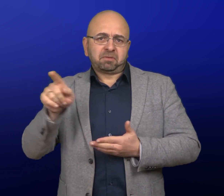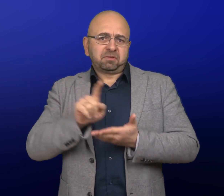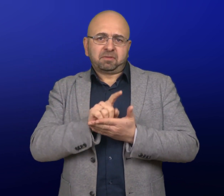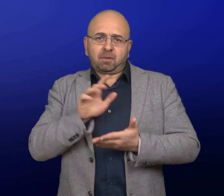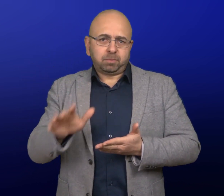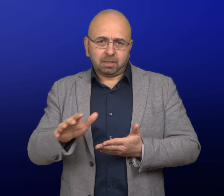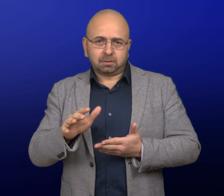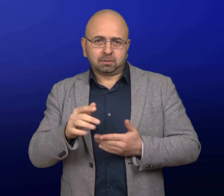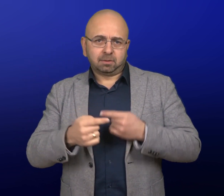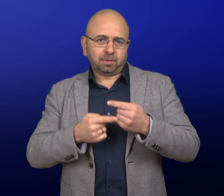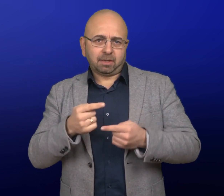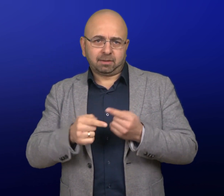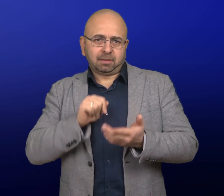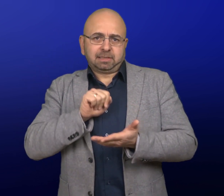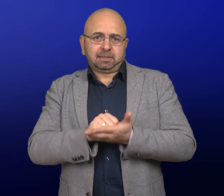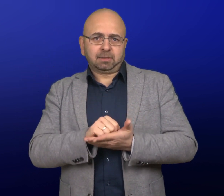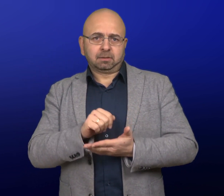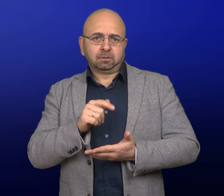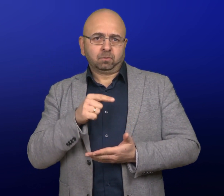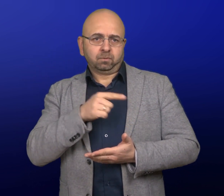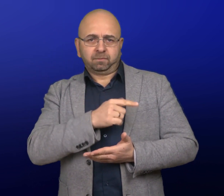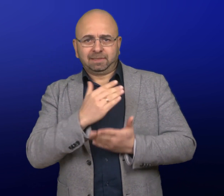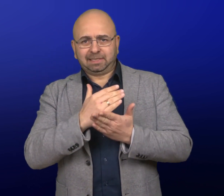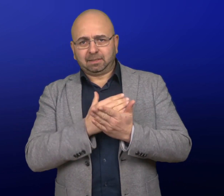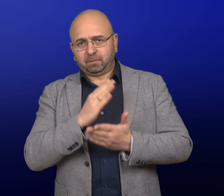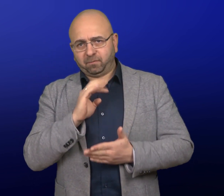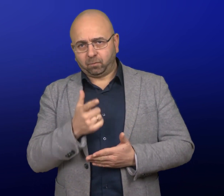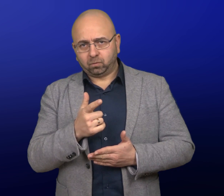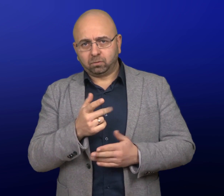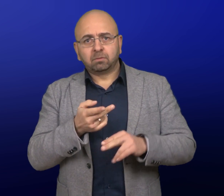они не обязаны проходить аттестацию в системе ВОГ.